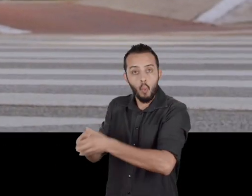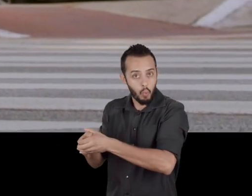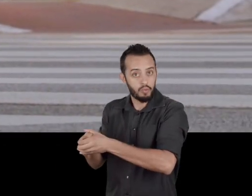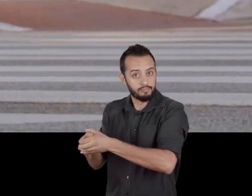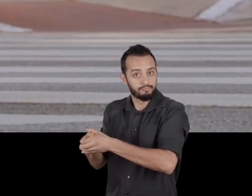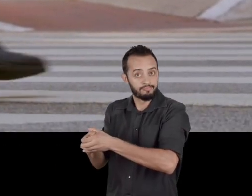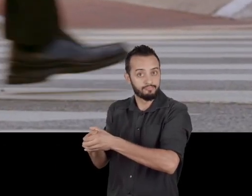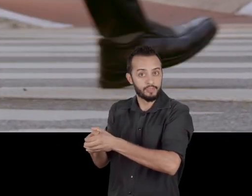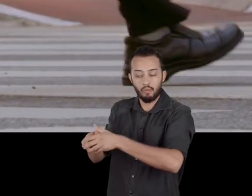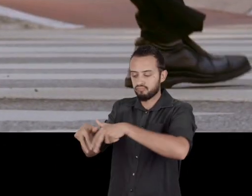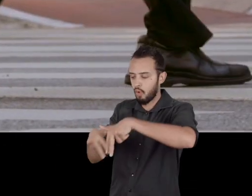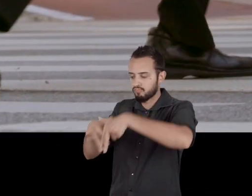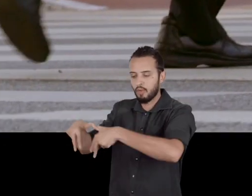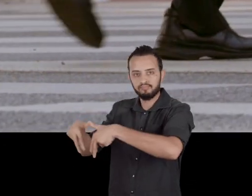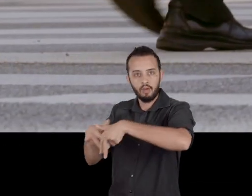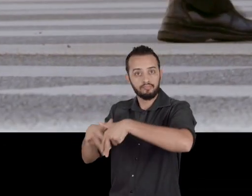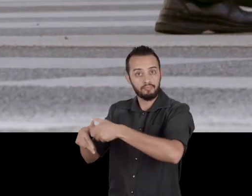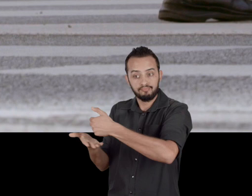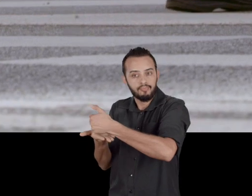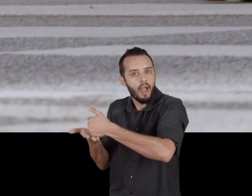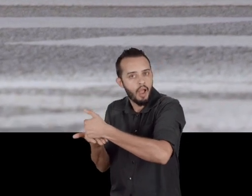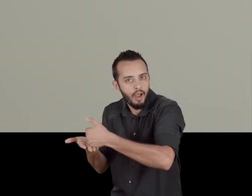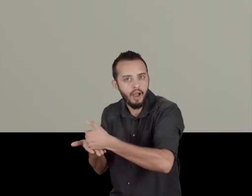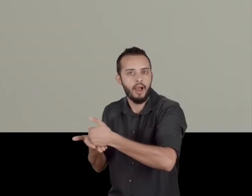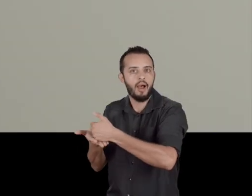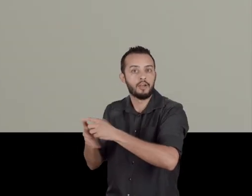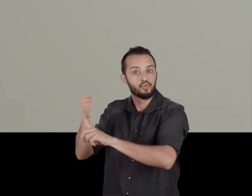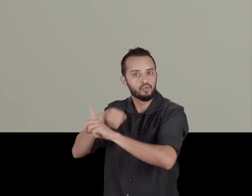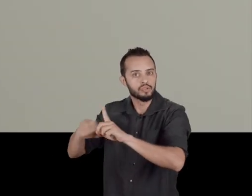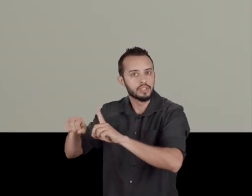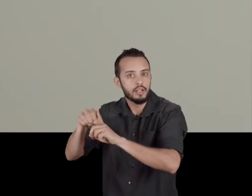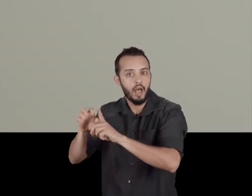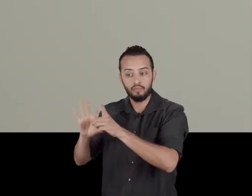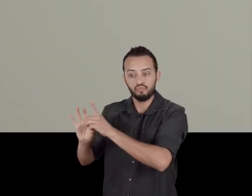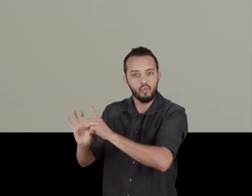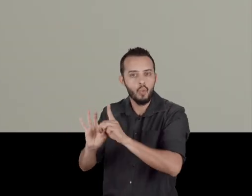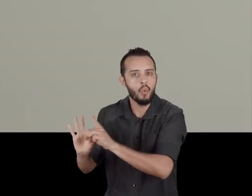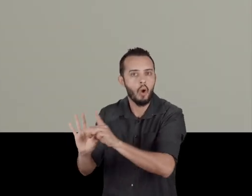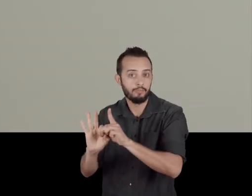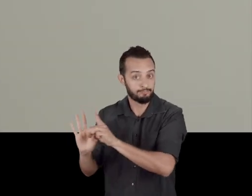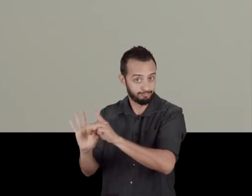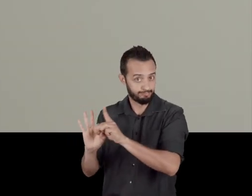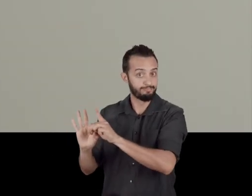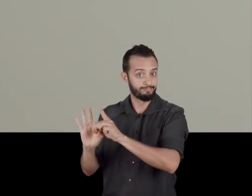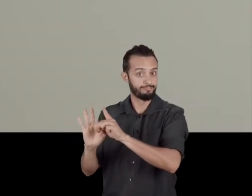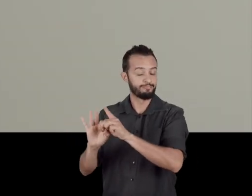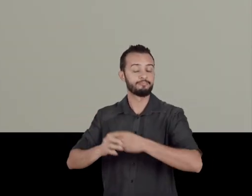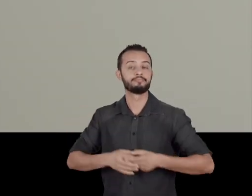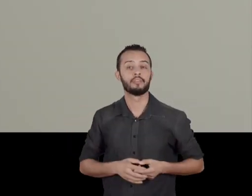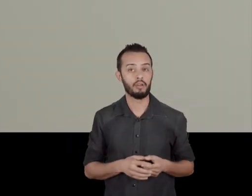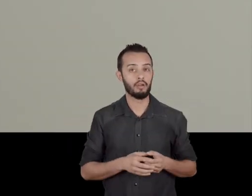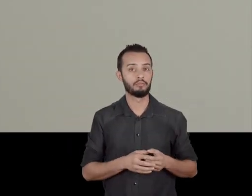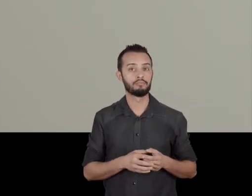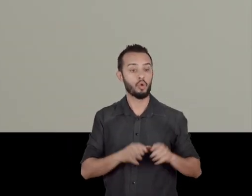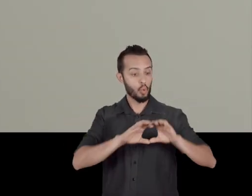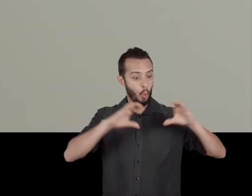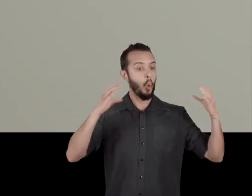como um elemento central agregador das culturas, das relações sociais de uma comunidade pequena